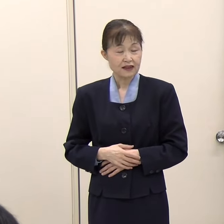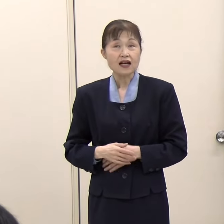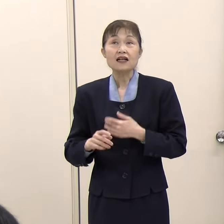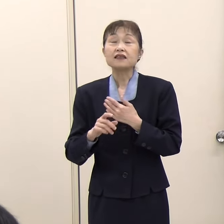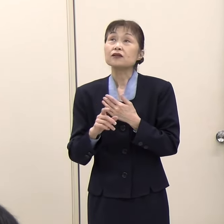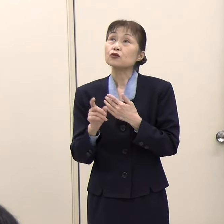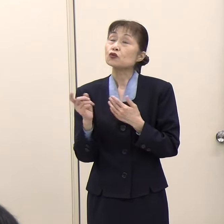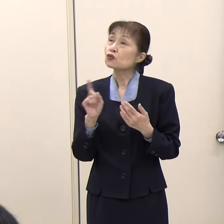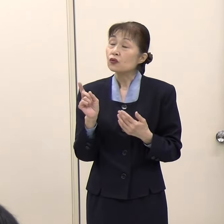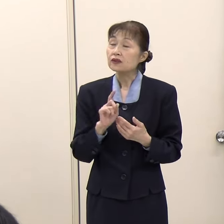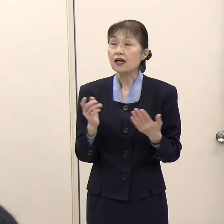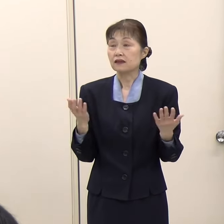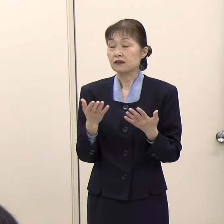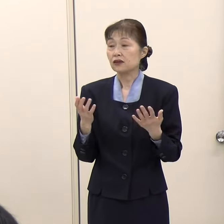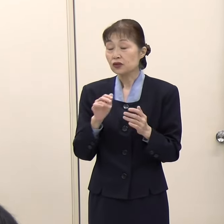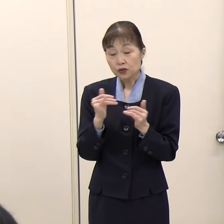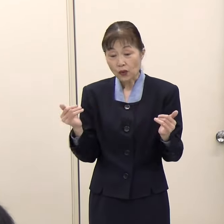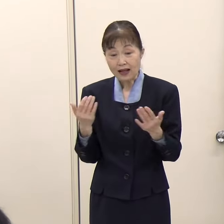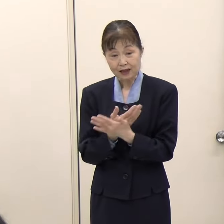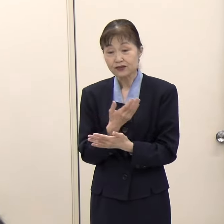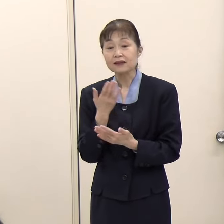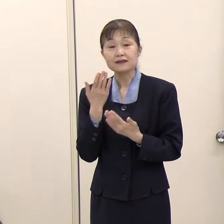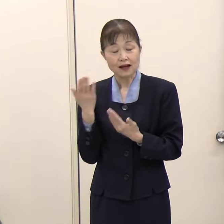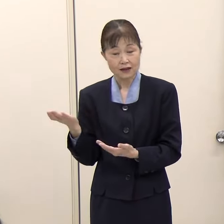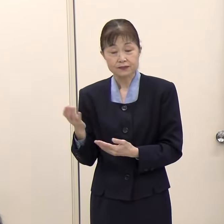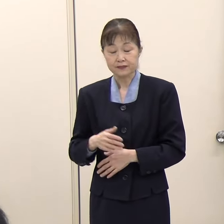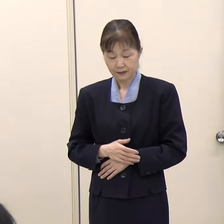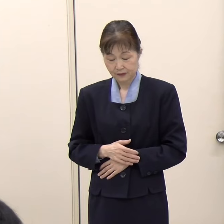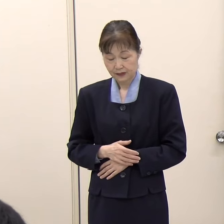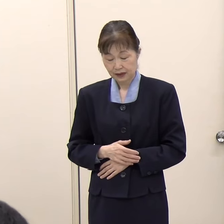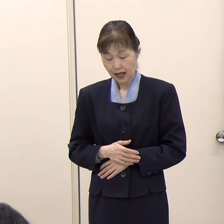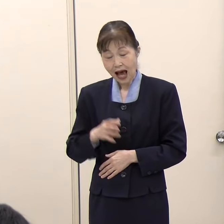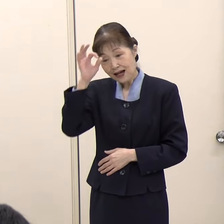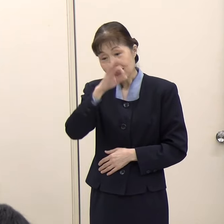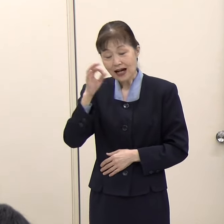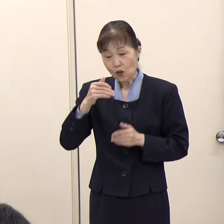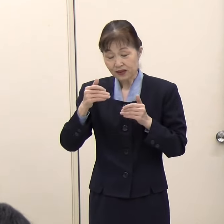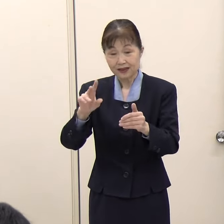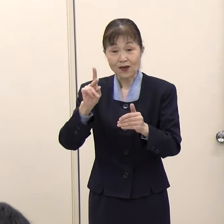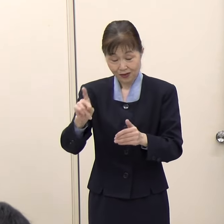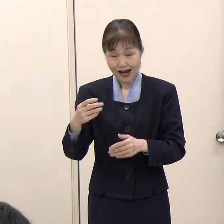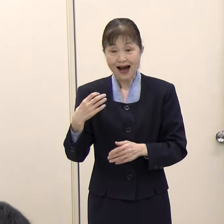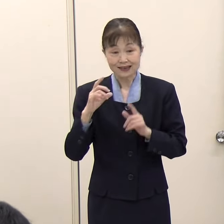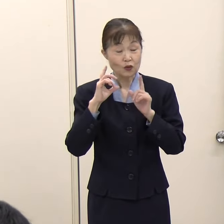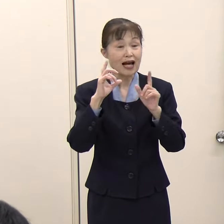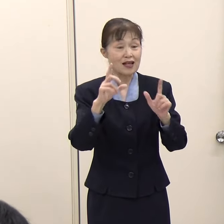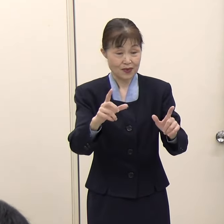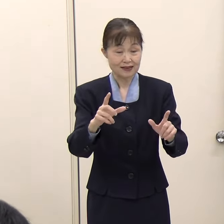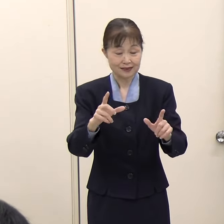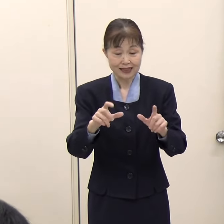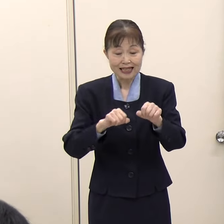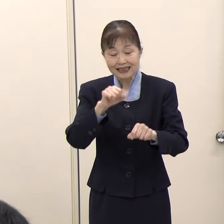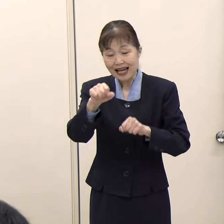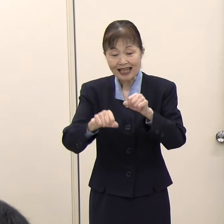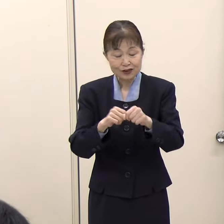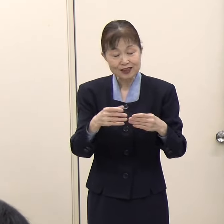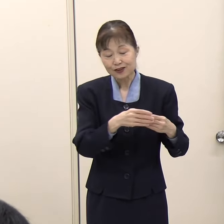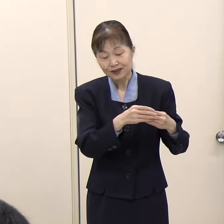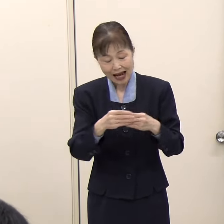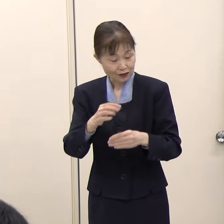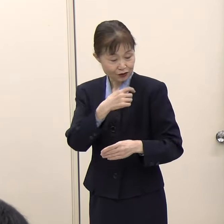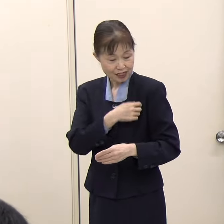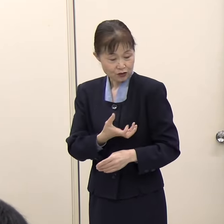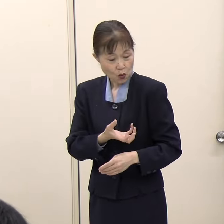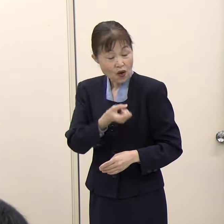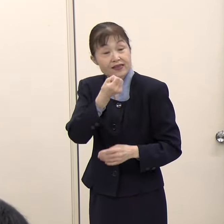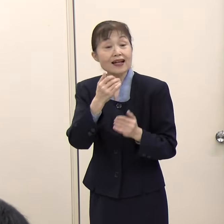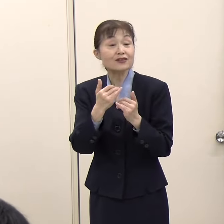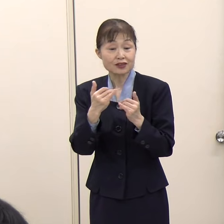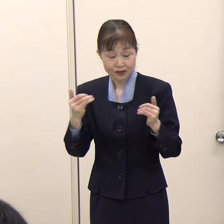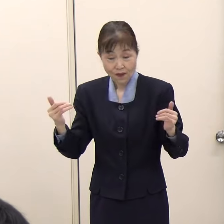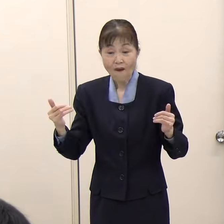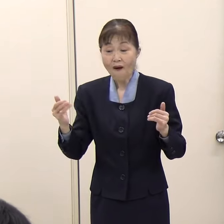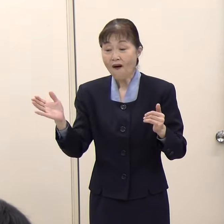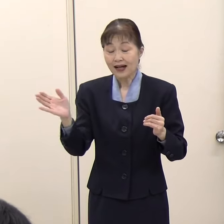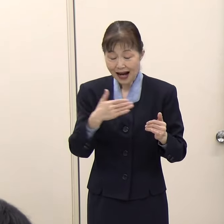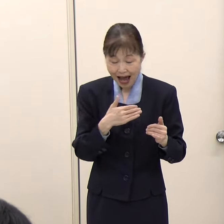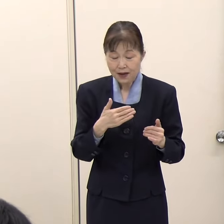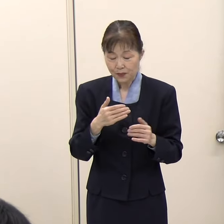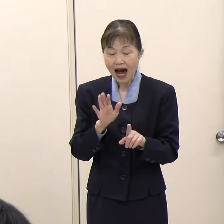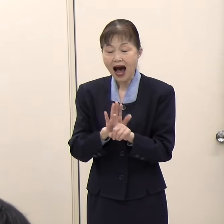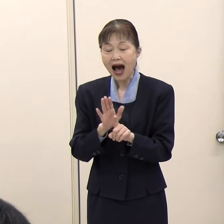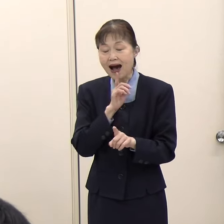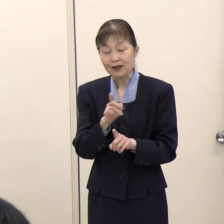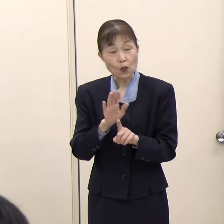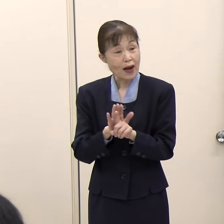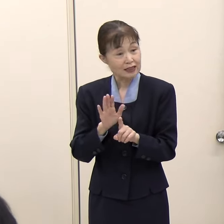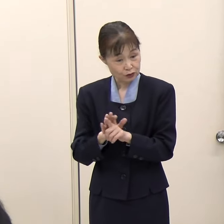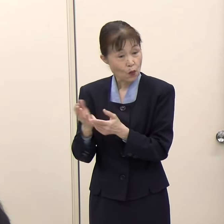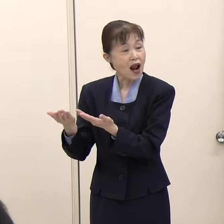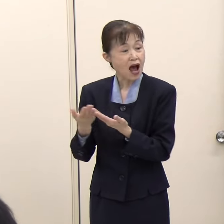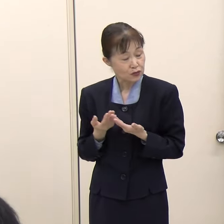（観光振興課）サイクリングガイドの資格をお持ちの方々に色々なアドバイスとかを含めてしていただくという体制です。